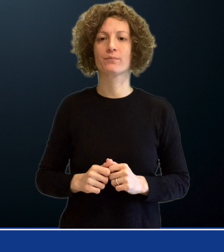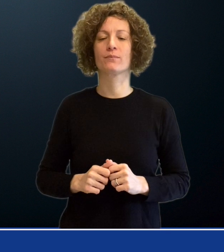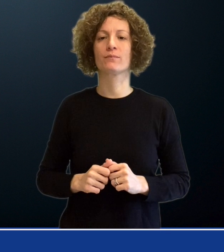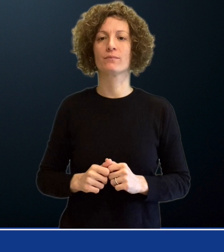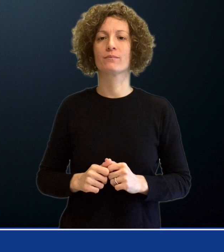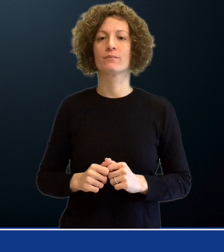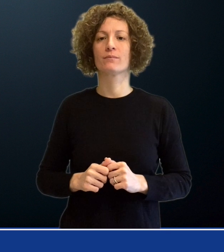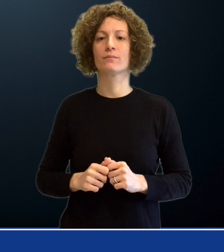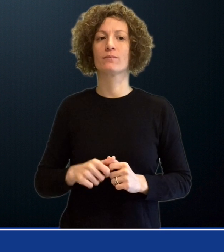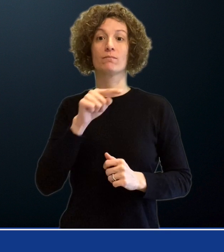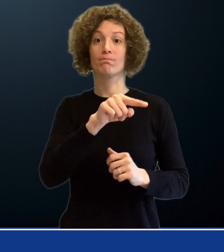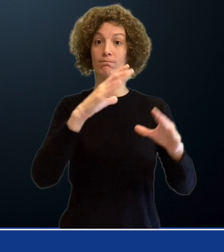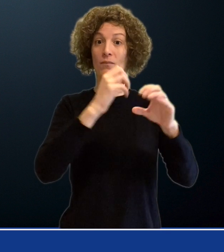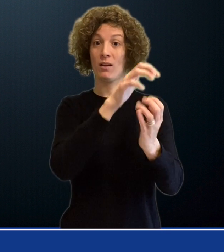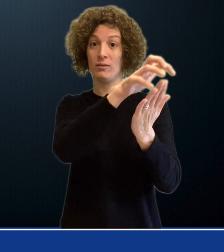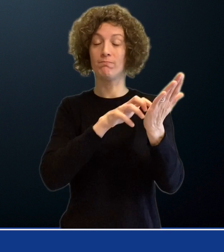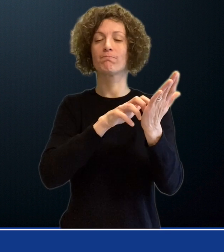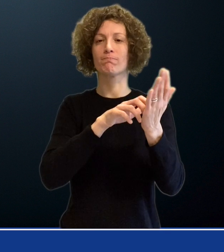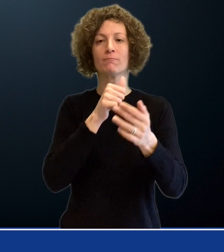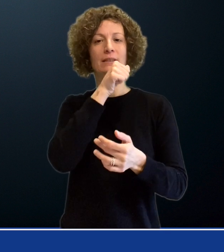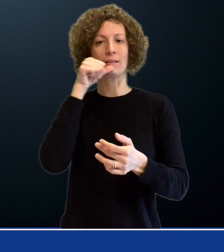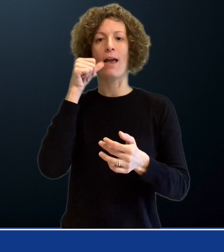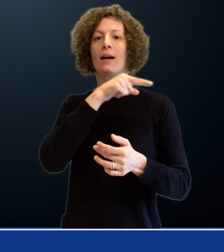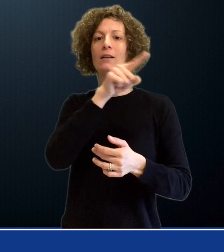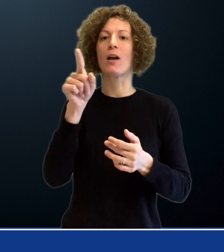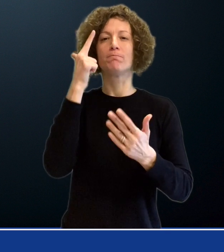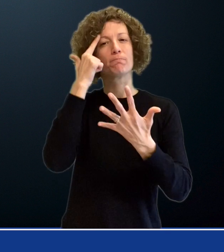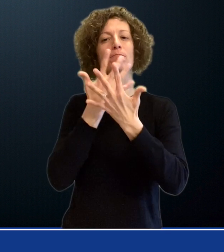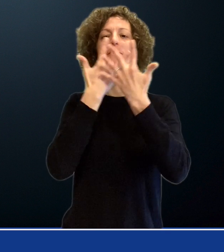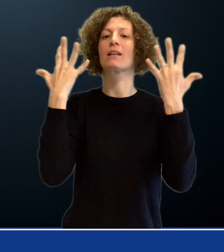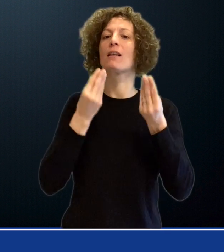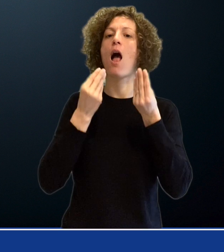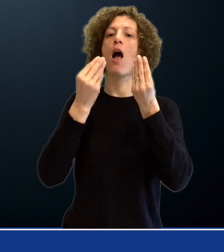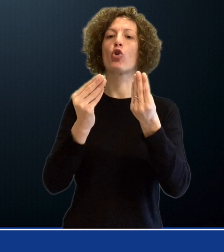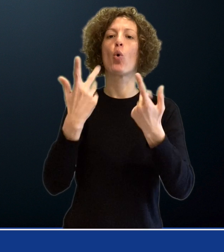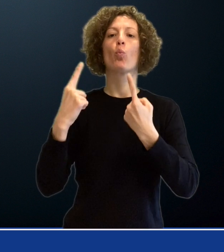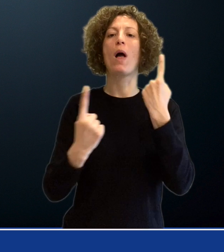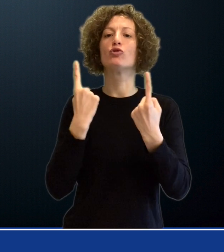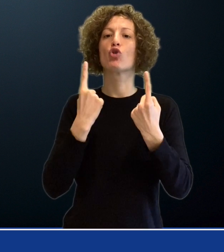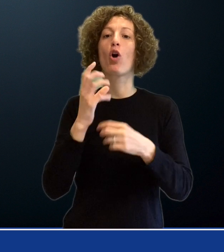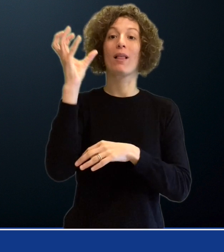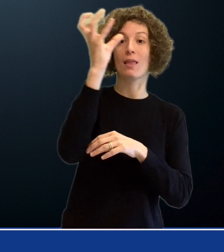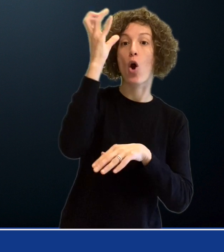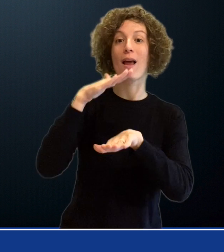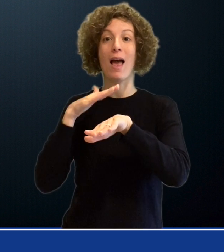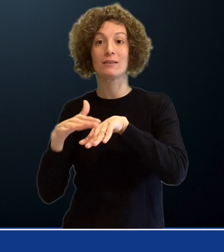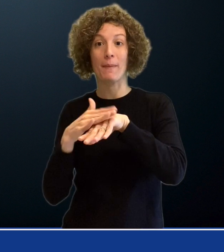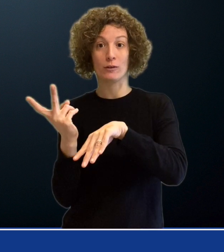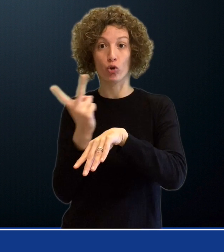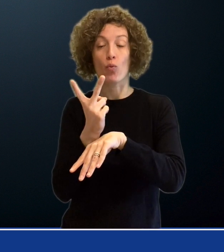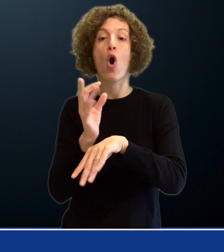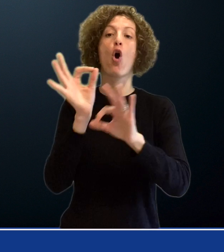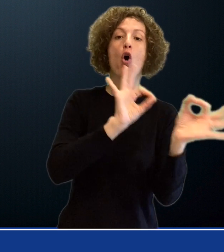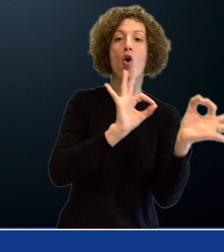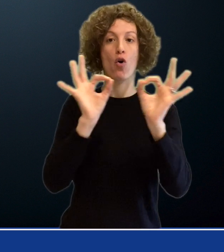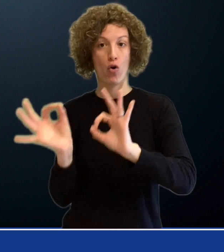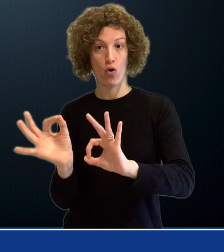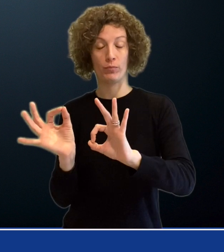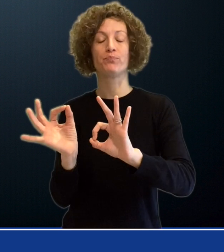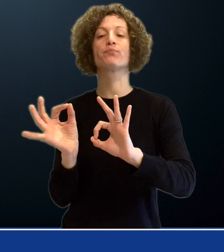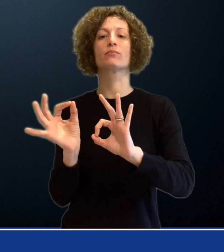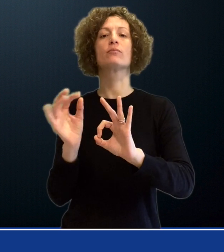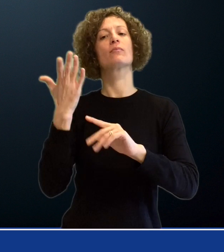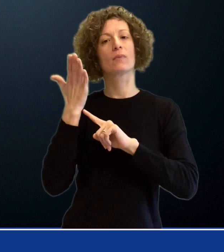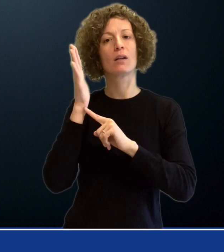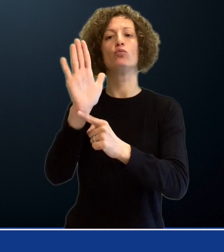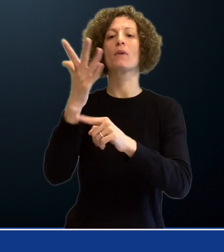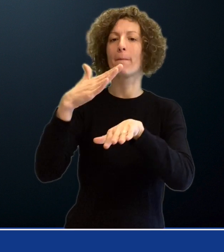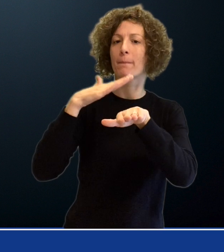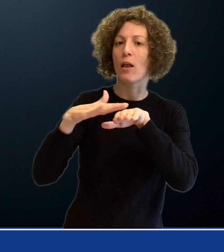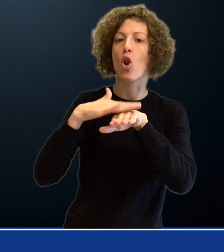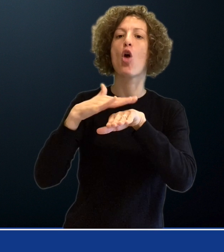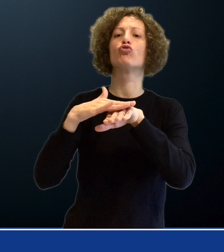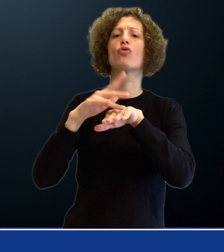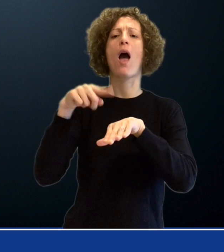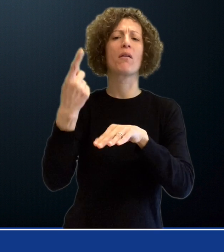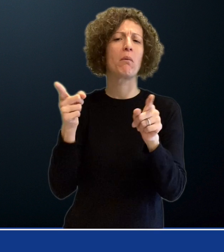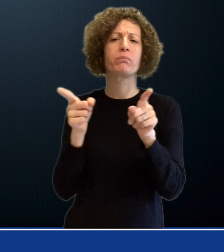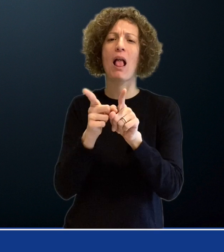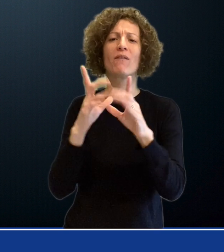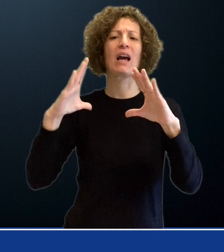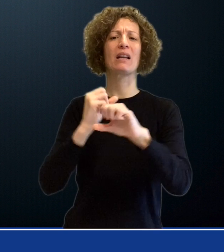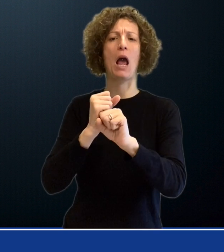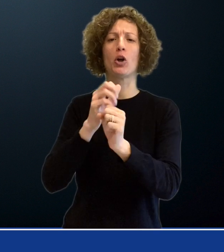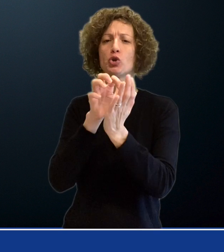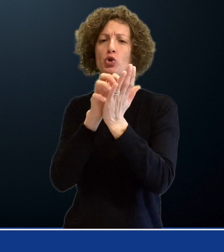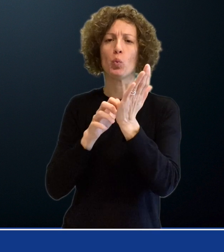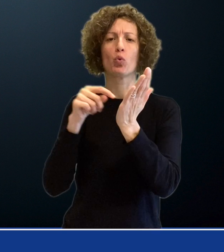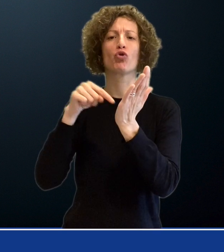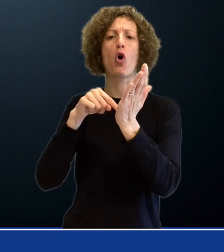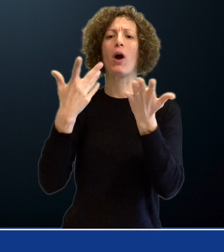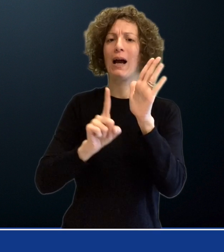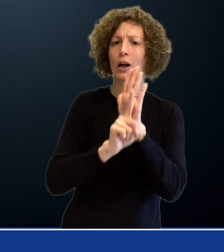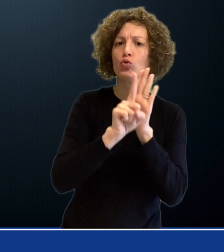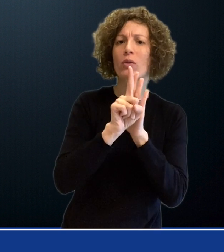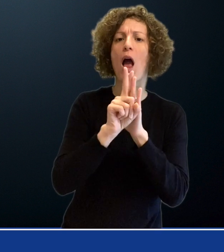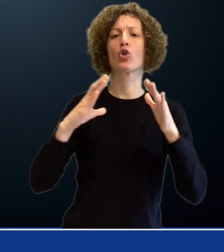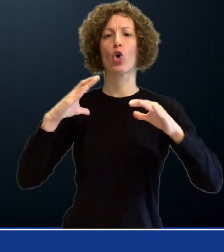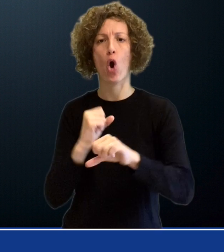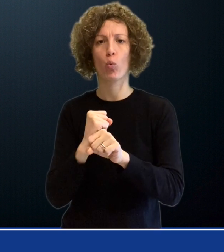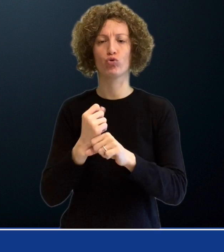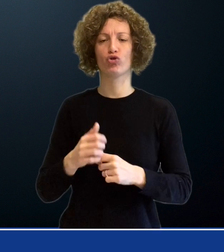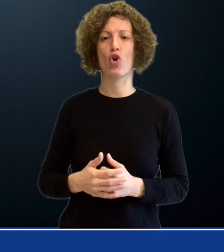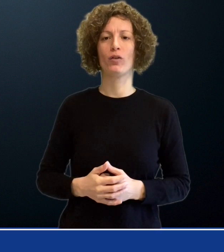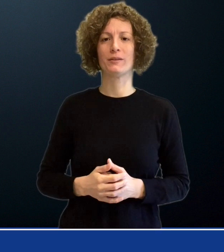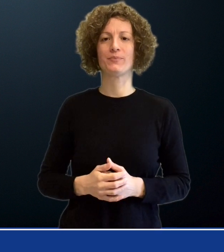È bene indicare chiaramente le questioni teoriche e/o le esperienze che si intendono illustrare, la metodologia di ricerca e un breve riassunto dei risultati / conclusioni.